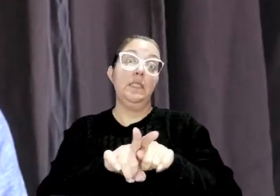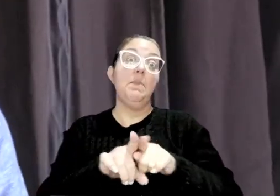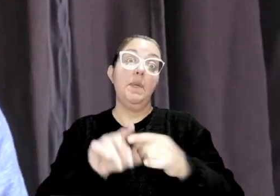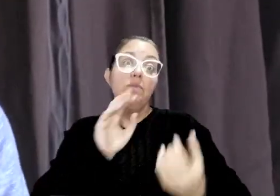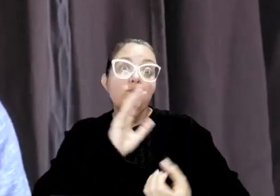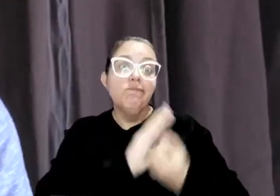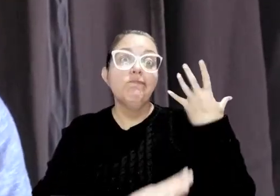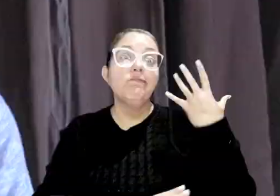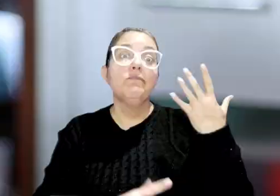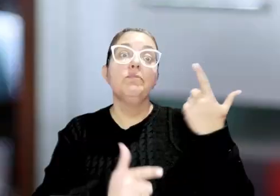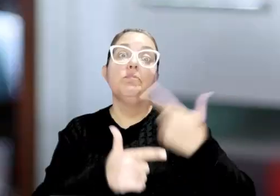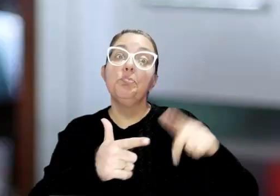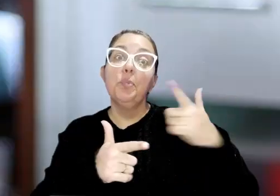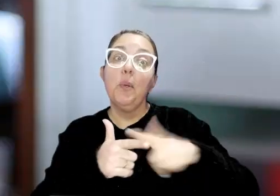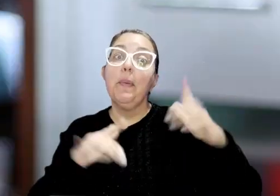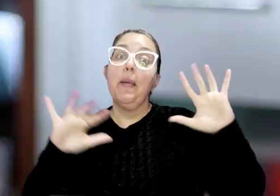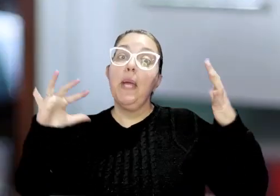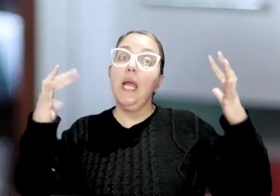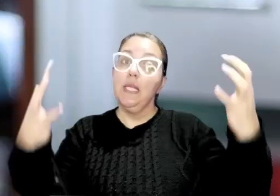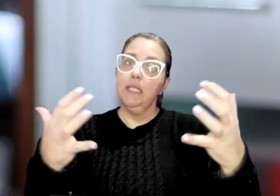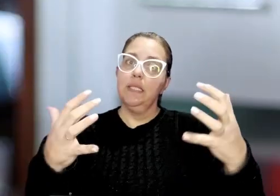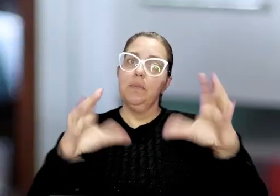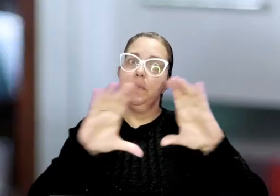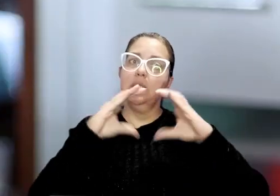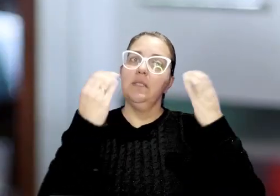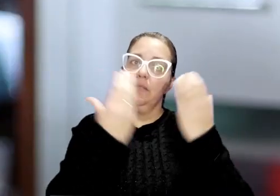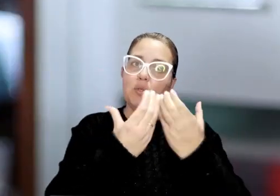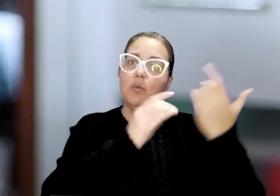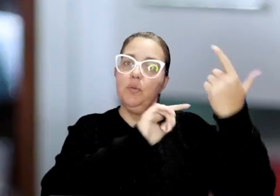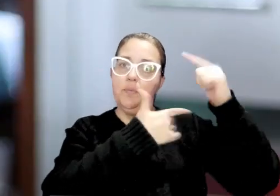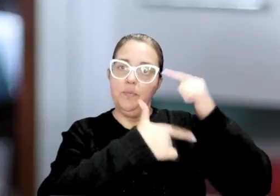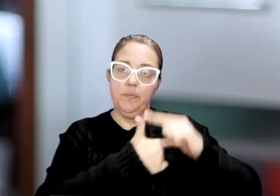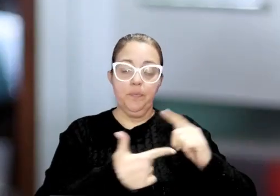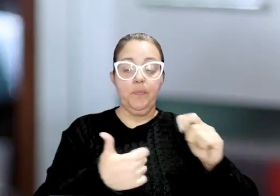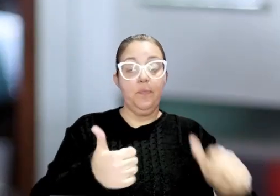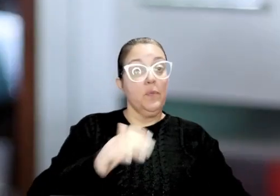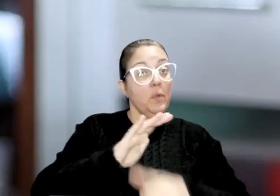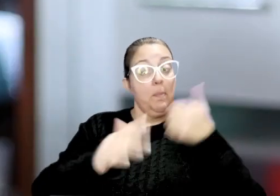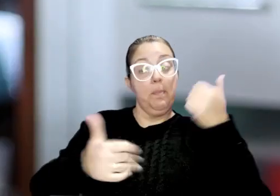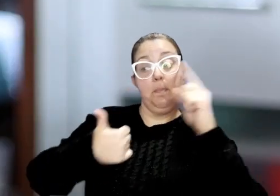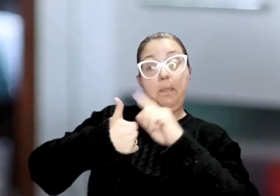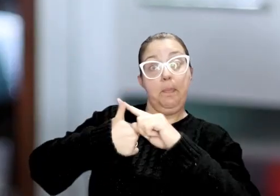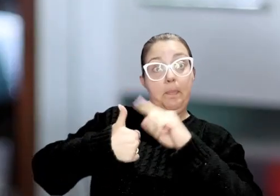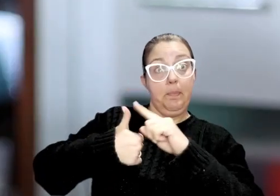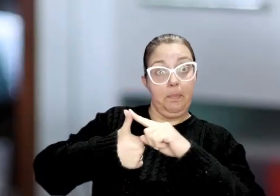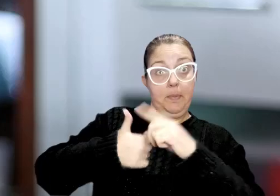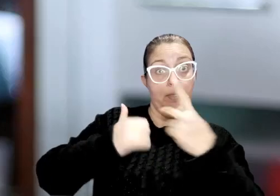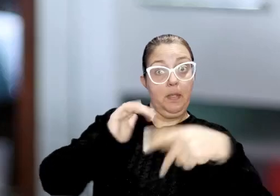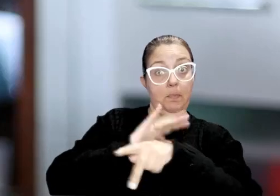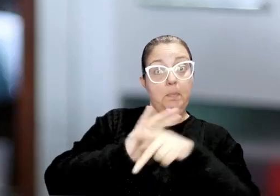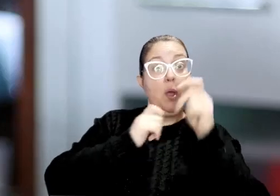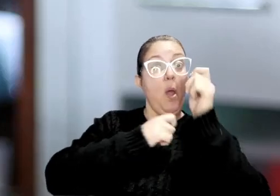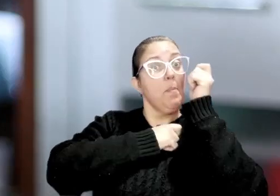tradicionais primeiramente a questão do do próprio pescador em si né quando ele vai para poder pescar